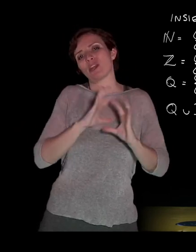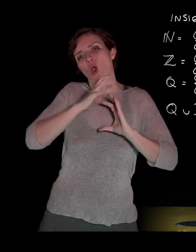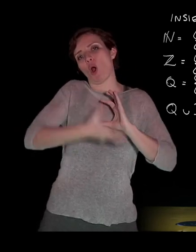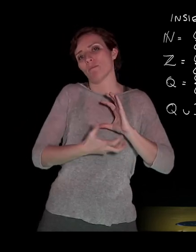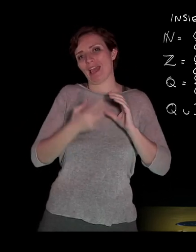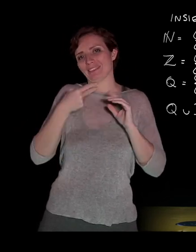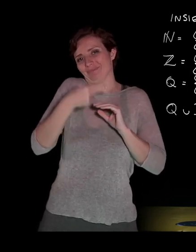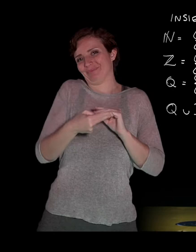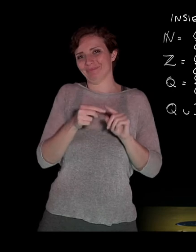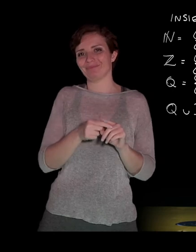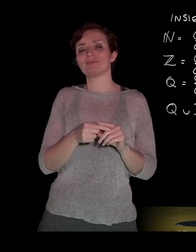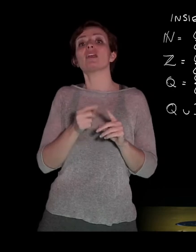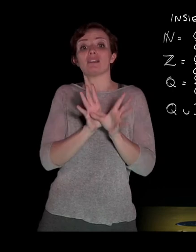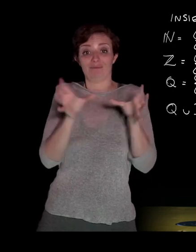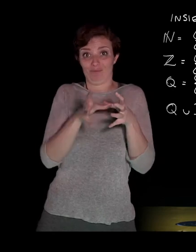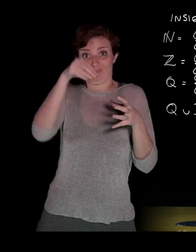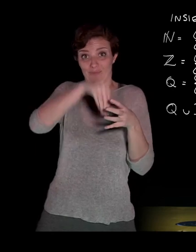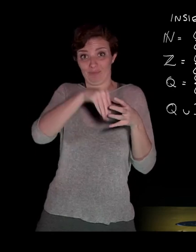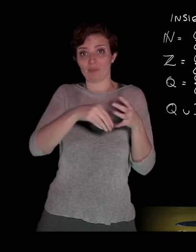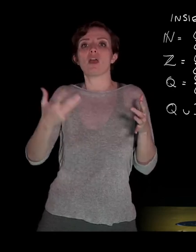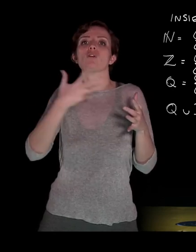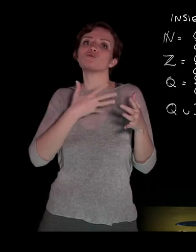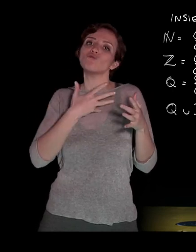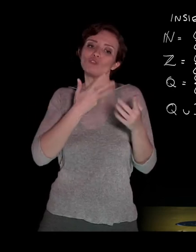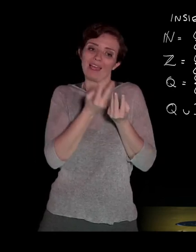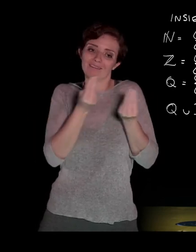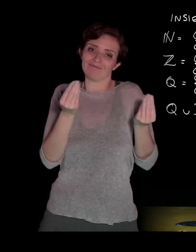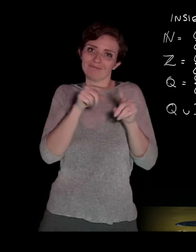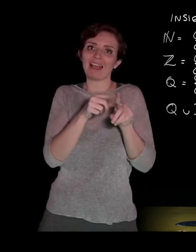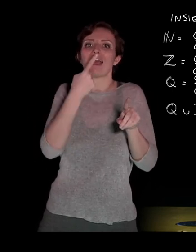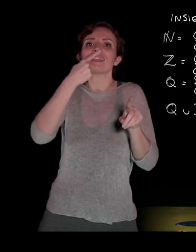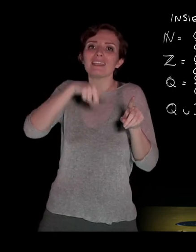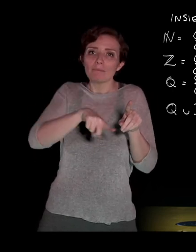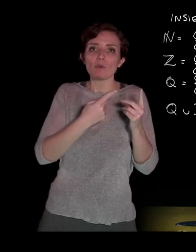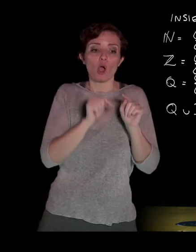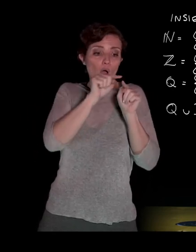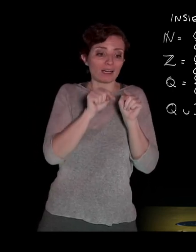tra i quali trovano risposta, in linguaggio matematico, termini del tipo: radice di -1.